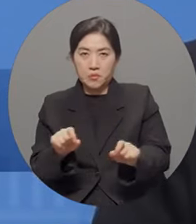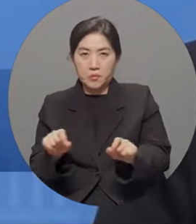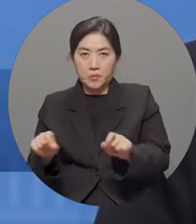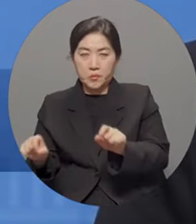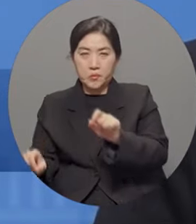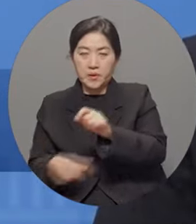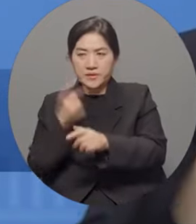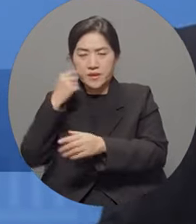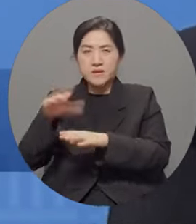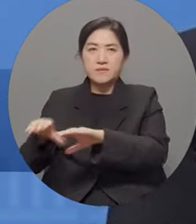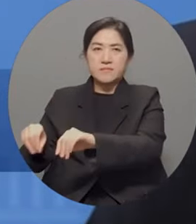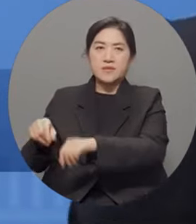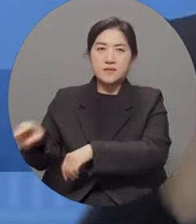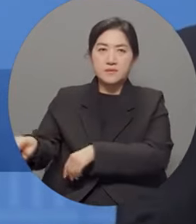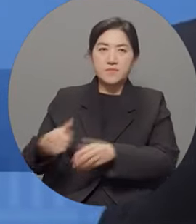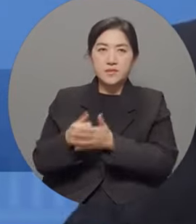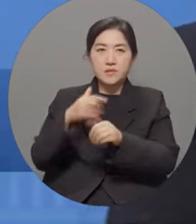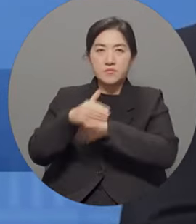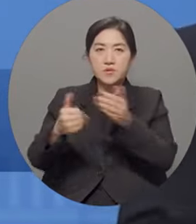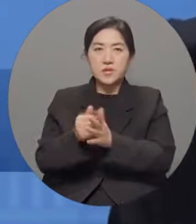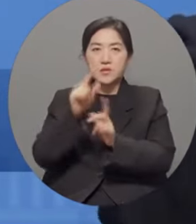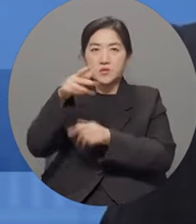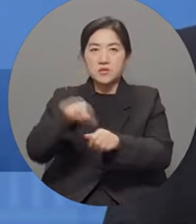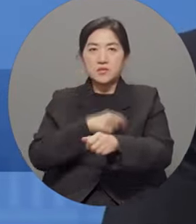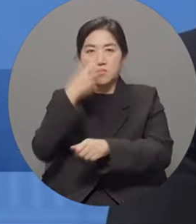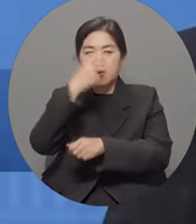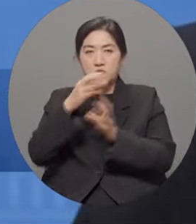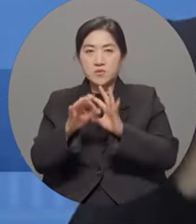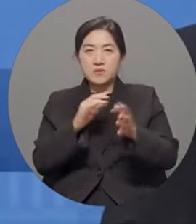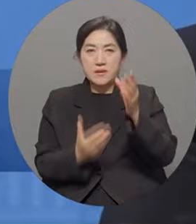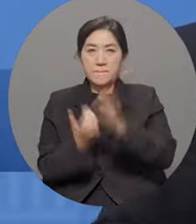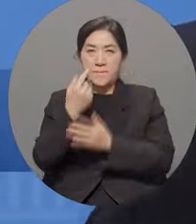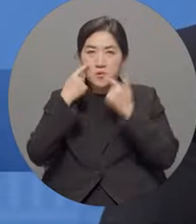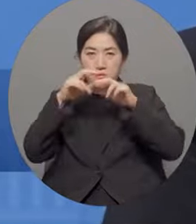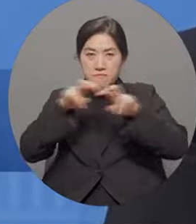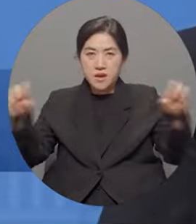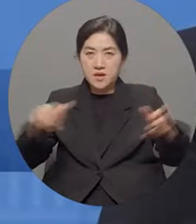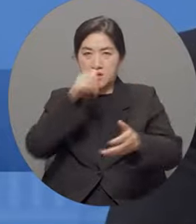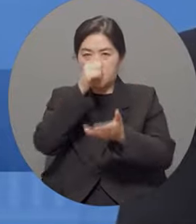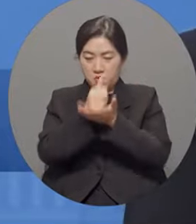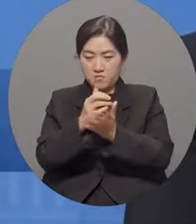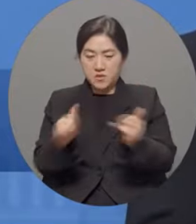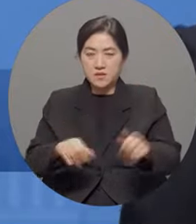민주당은 이종섭 특검을 통해 사건의실체를 반드시 밝히고 범죄자를